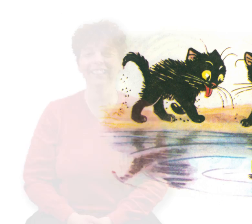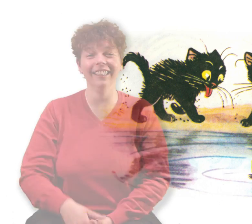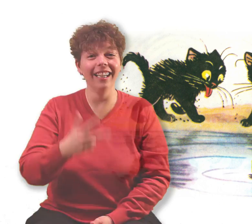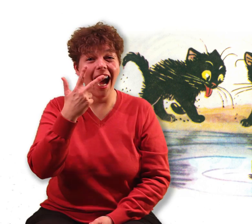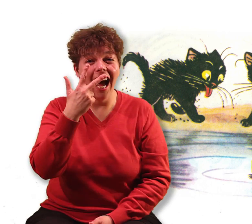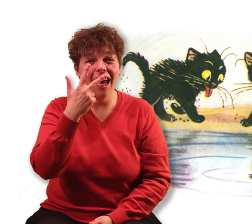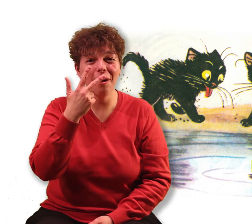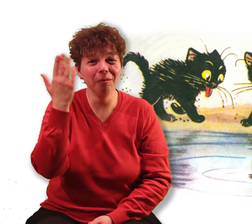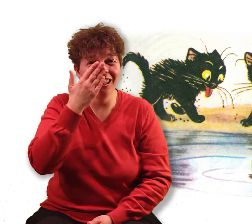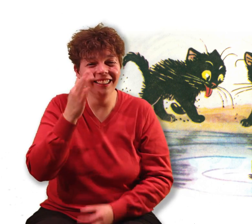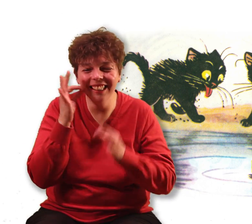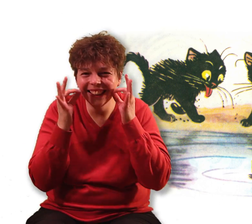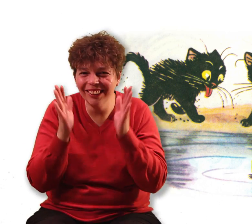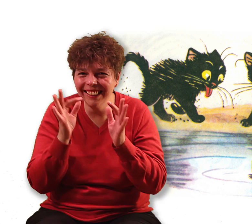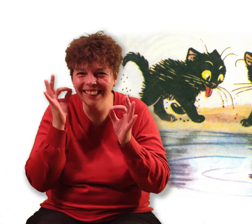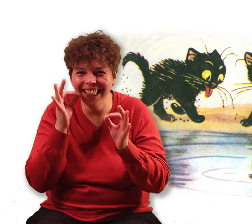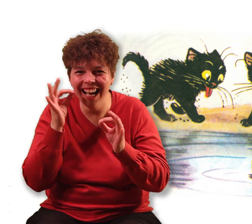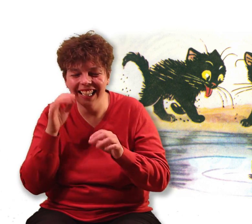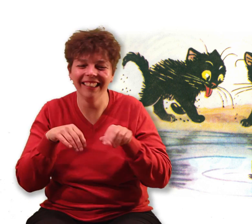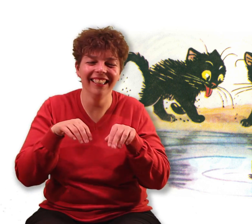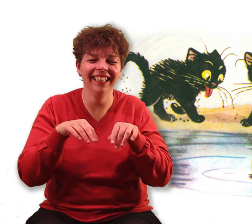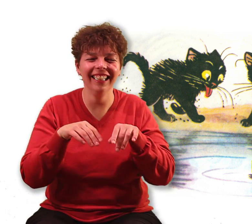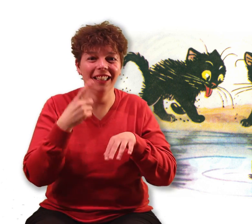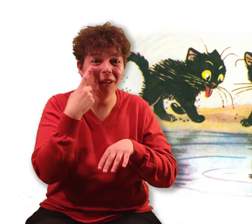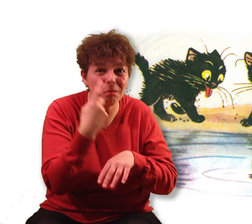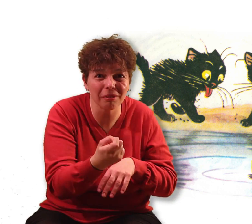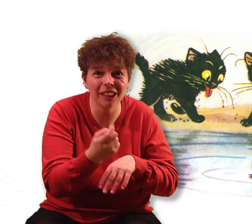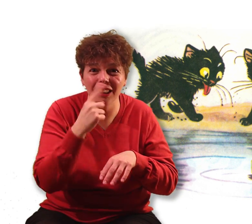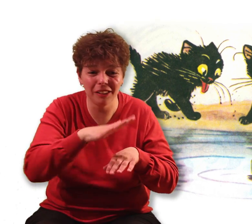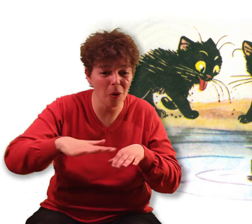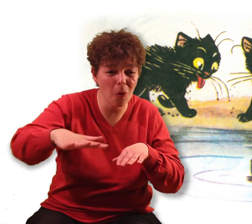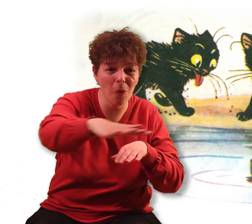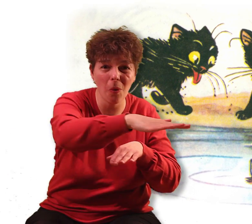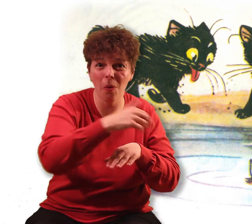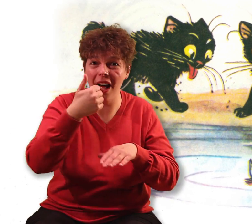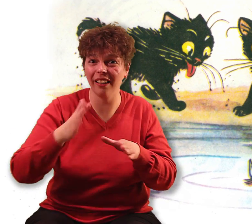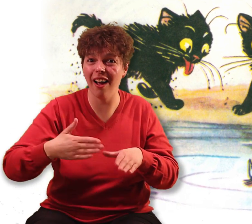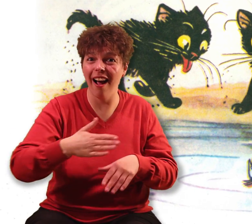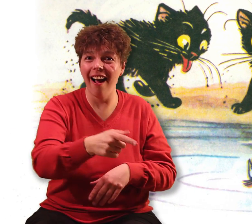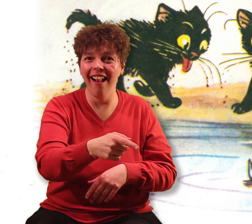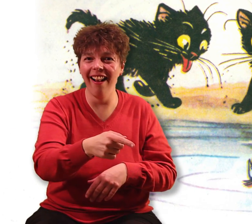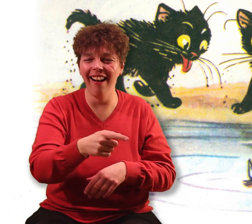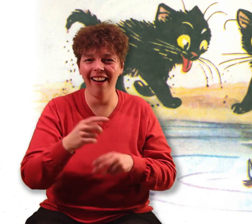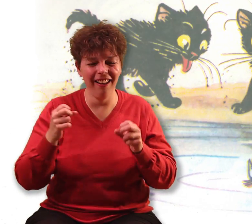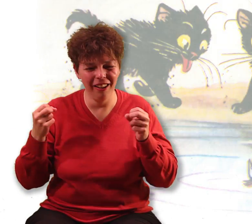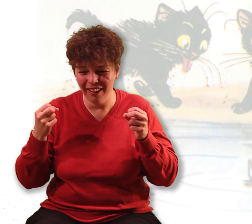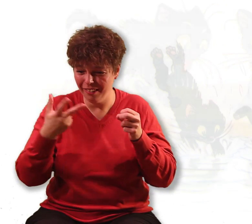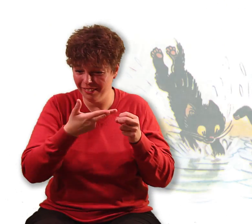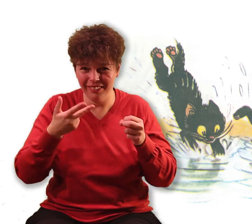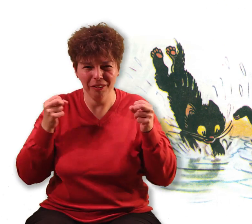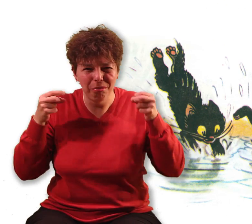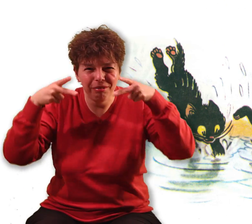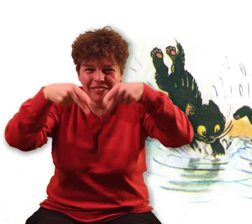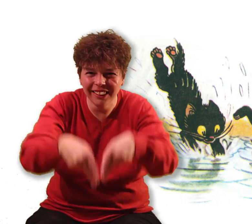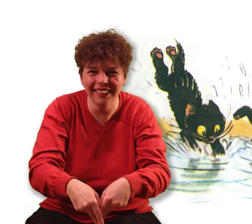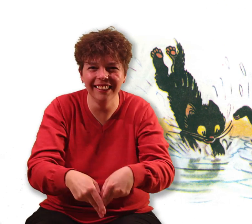A három fekete kiscica meglátott a tóban egy halacskát, és utána ugrottak.